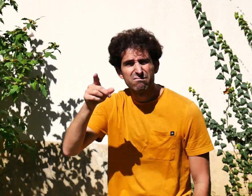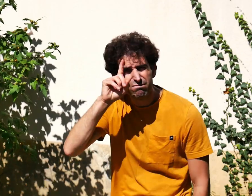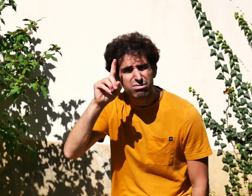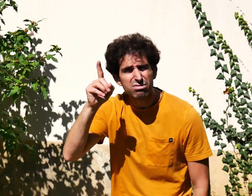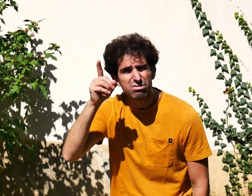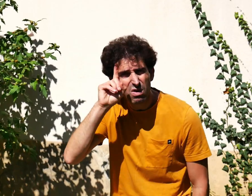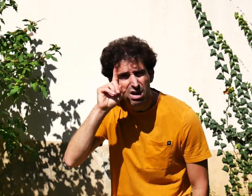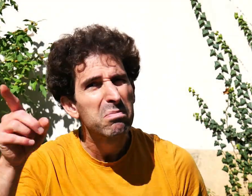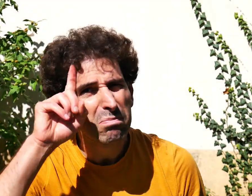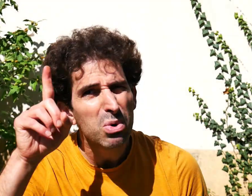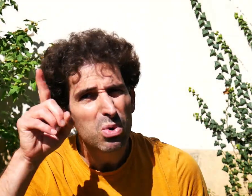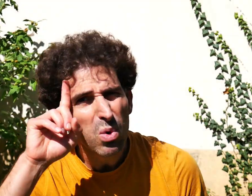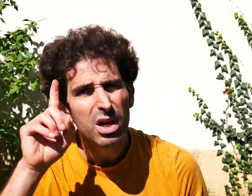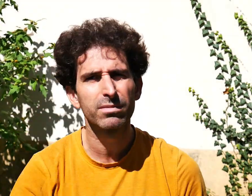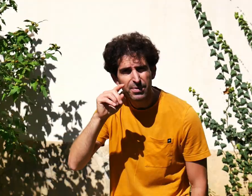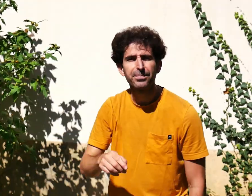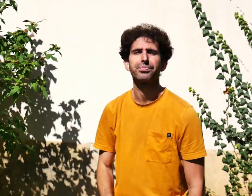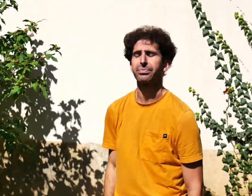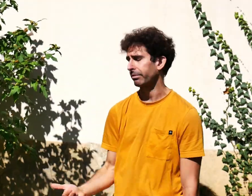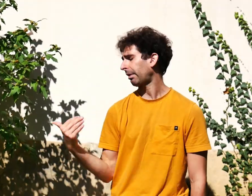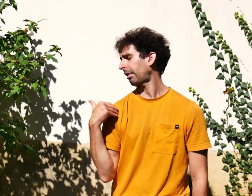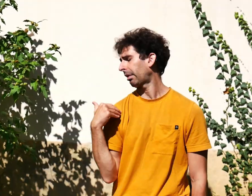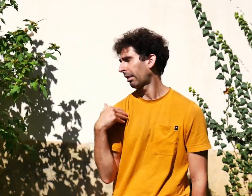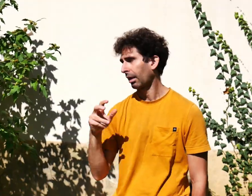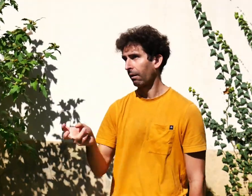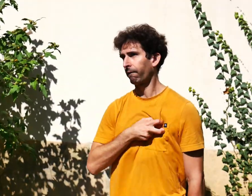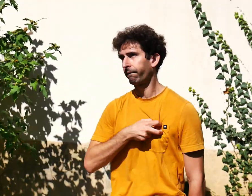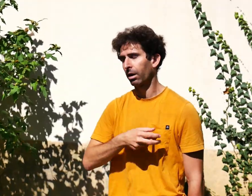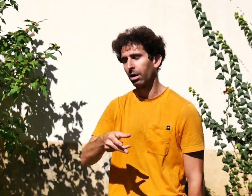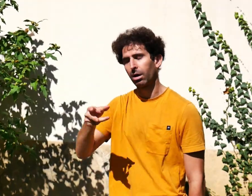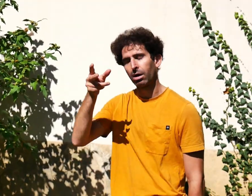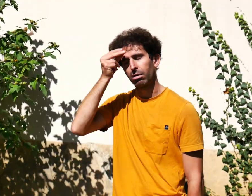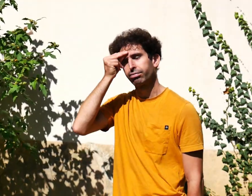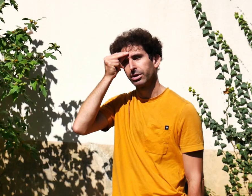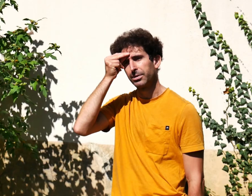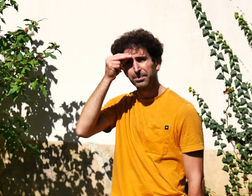Pourquoi ? Ce n'est que récemment que j'ai enfin compris.